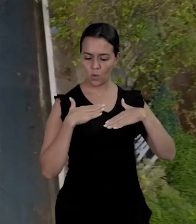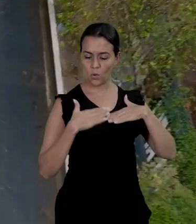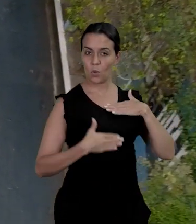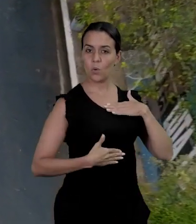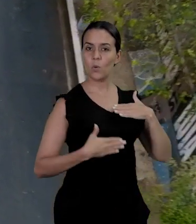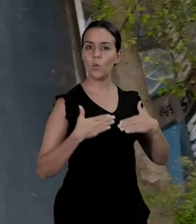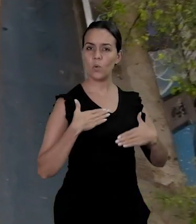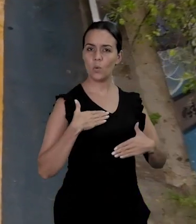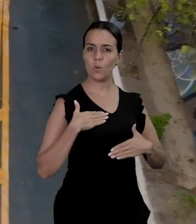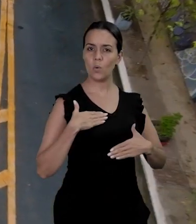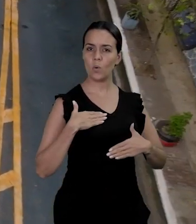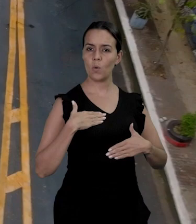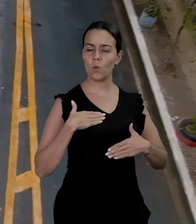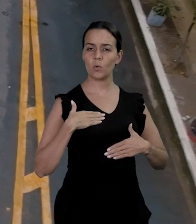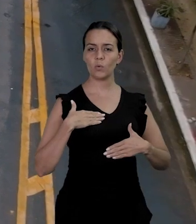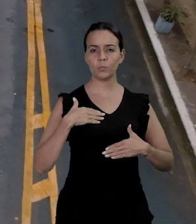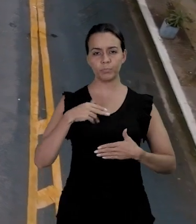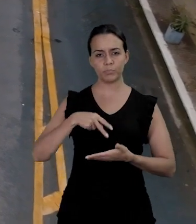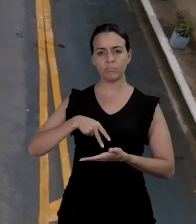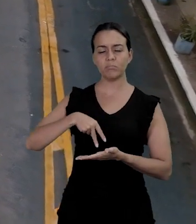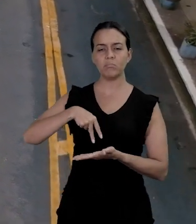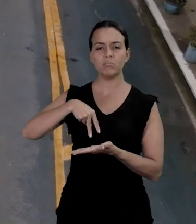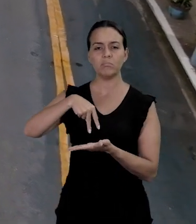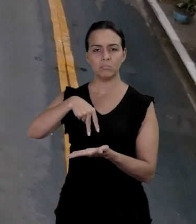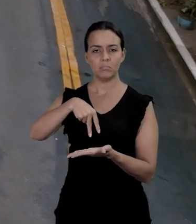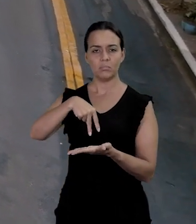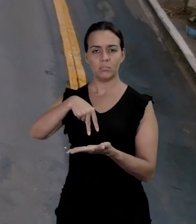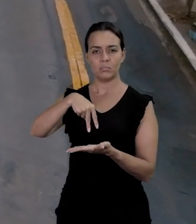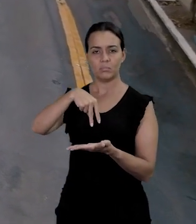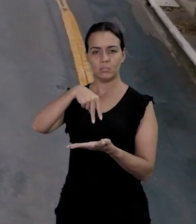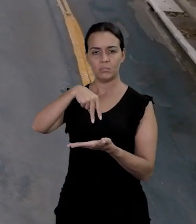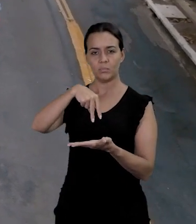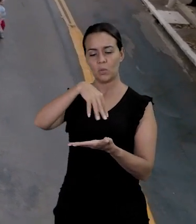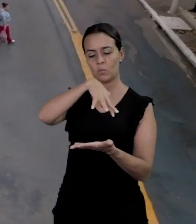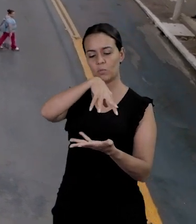estendeu-se no espaço. Primeiro